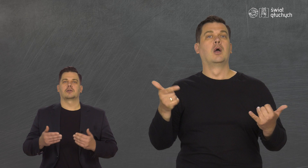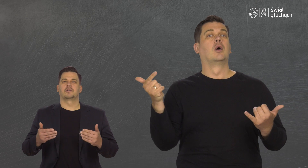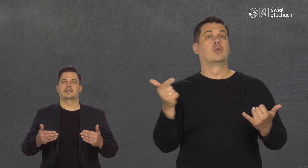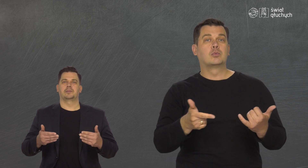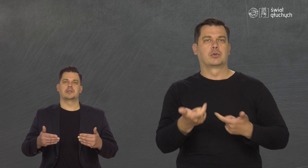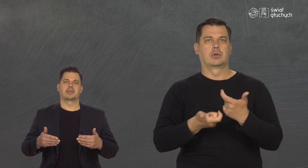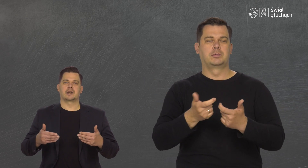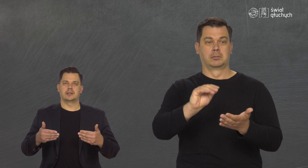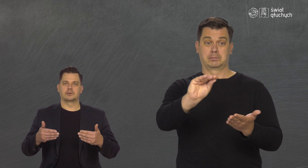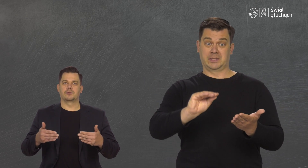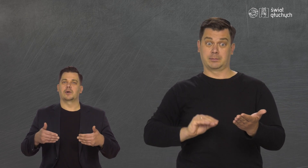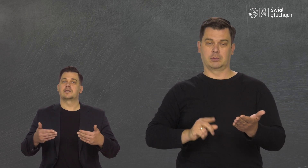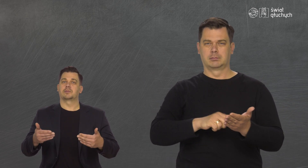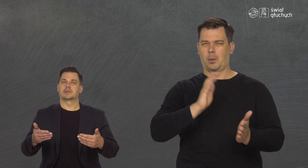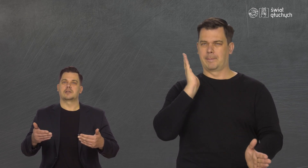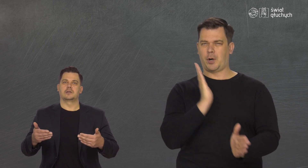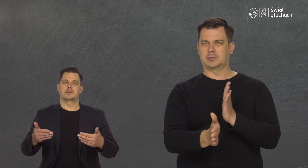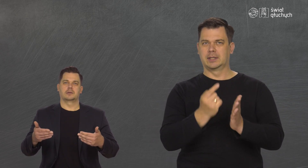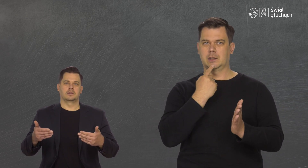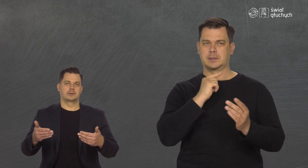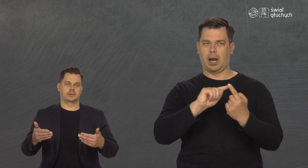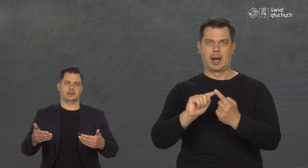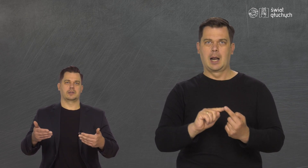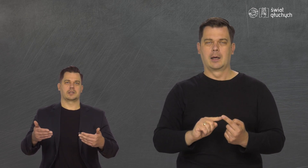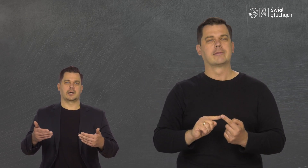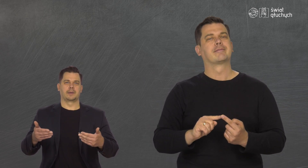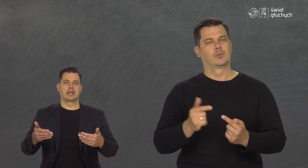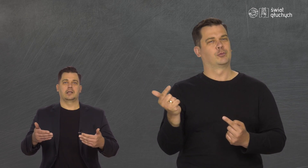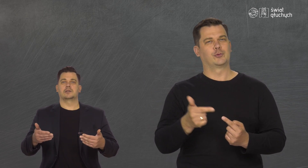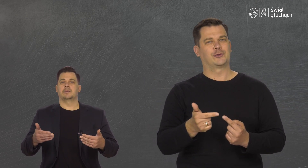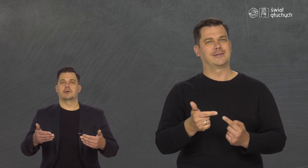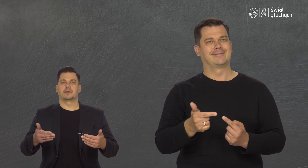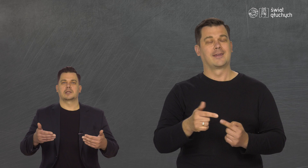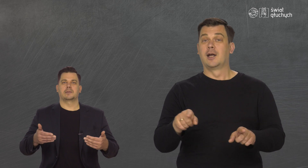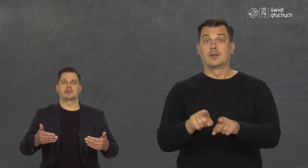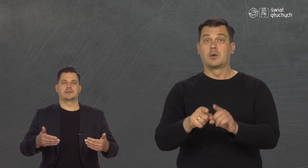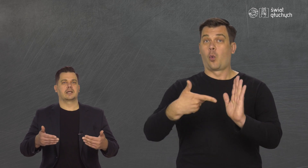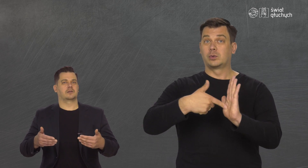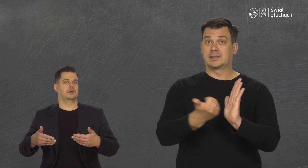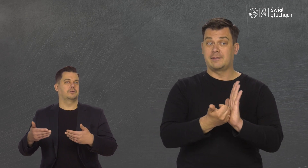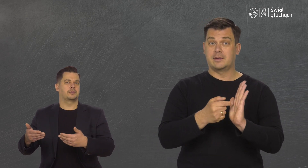przygotowanie pism dla klientów właśnie w postaci prostego języka. I to samo rozporządzenie nakazuje również